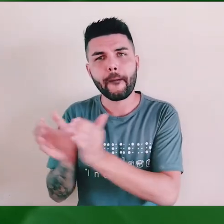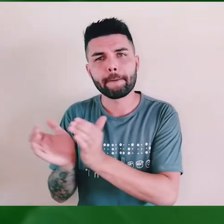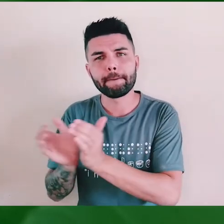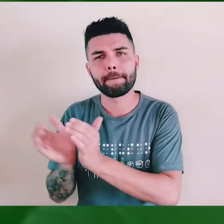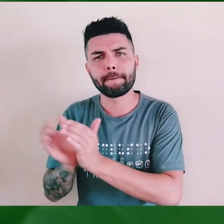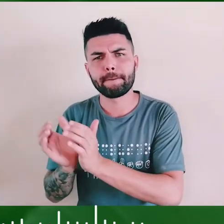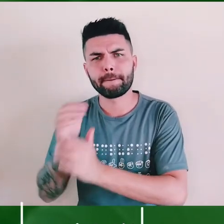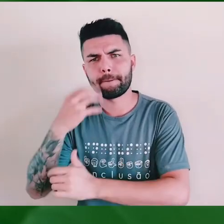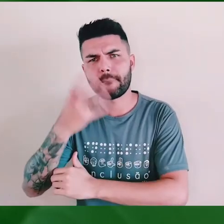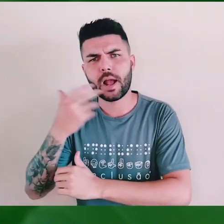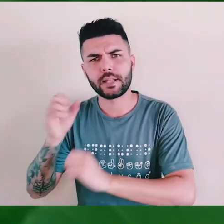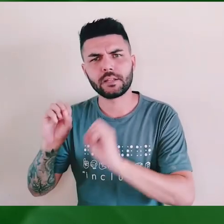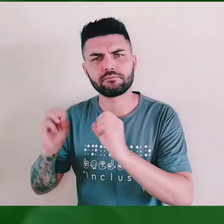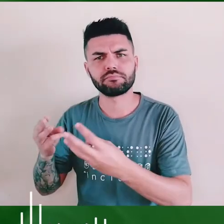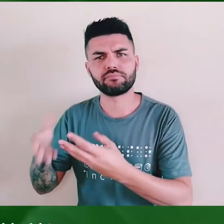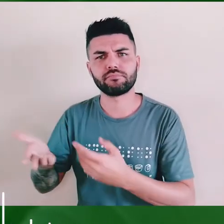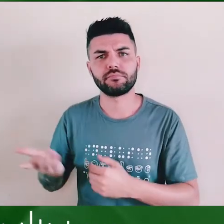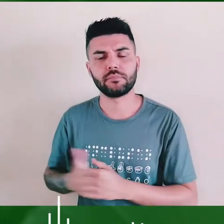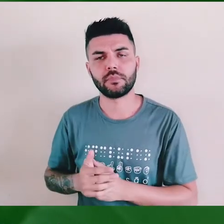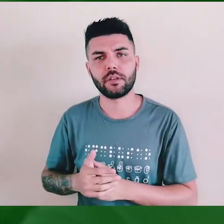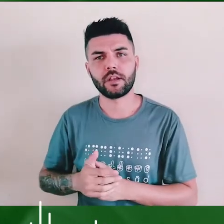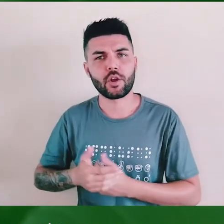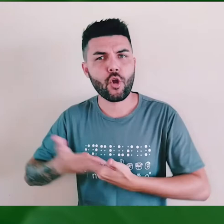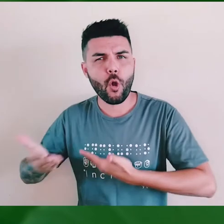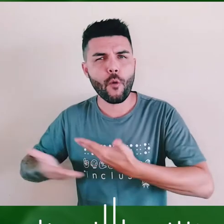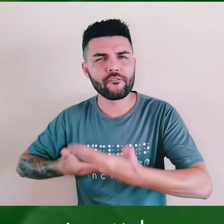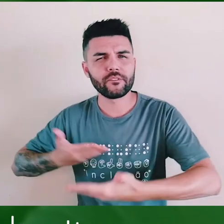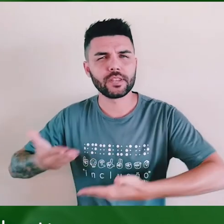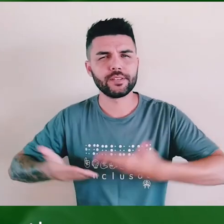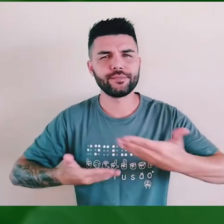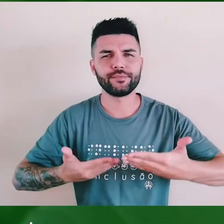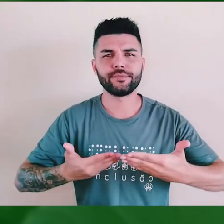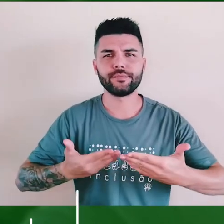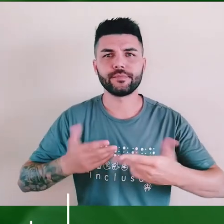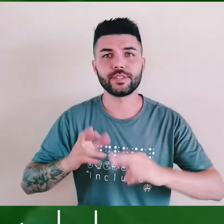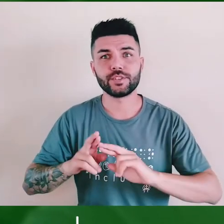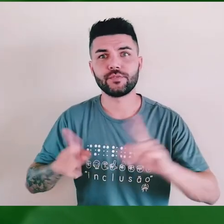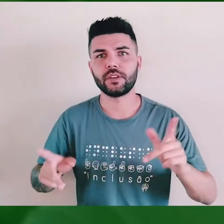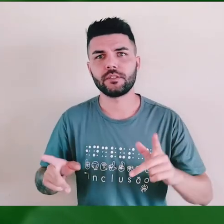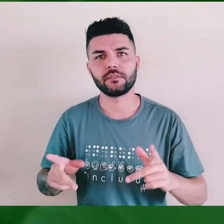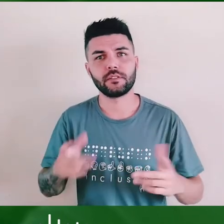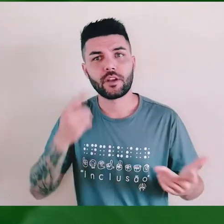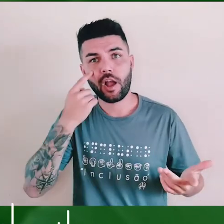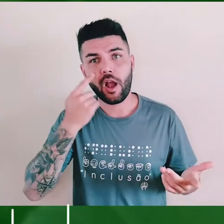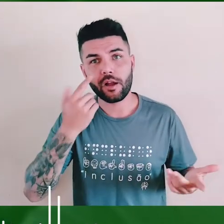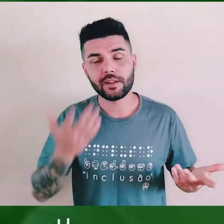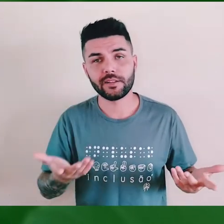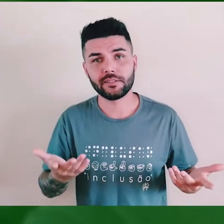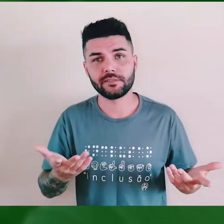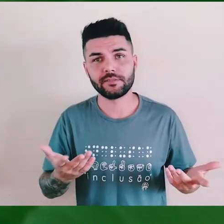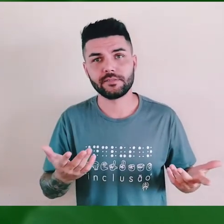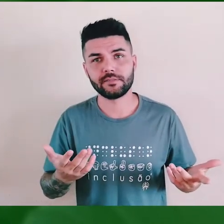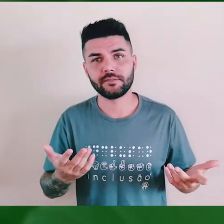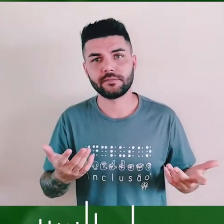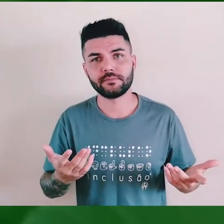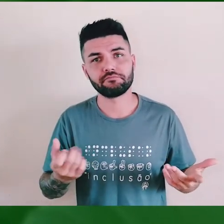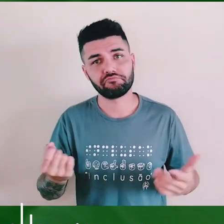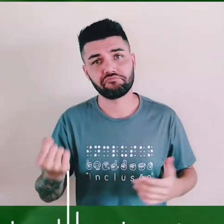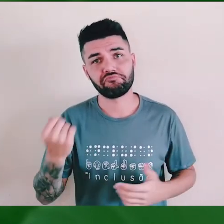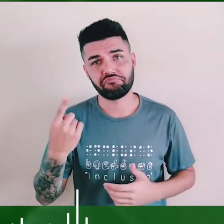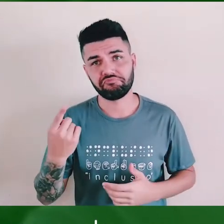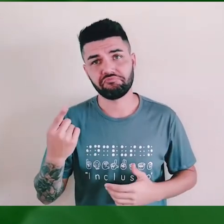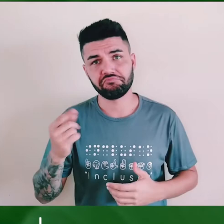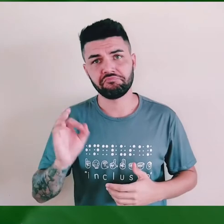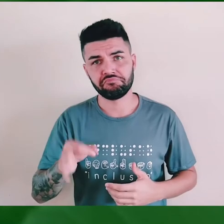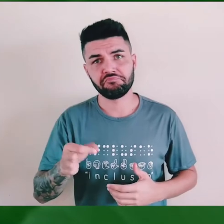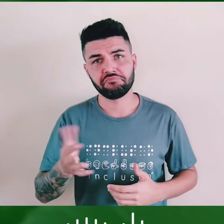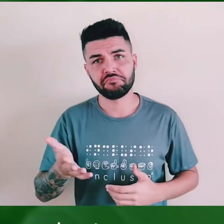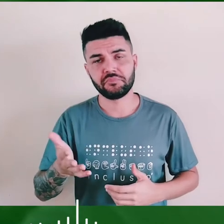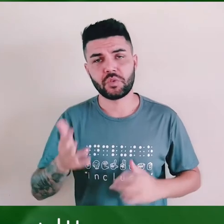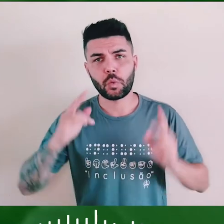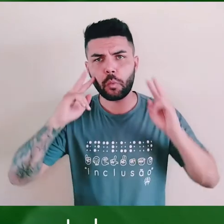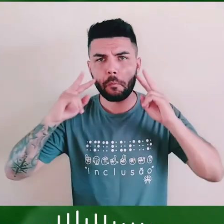diferentes... e é muito bizarro isso. Eu acho que o ser humano perde com isso. Eu tava